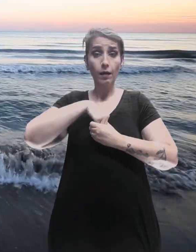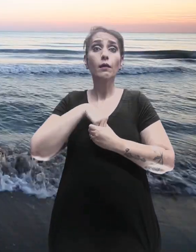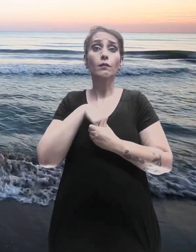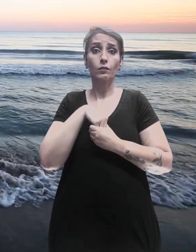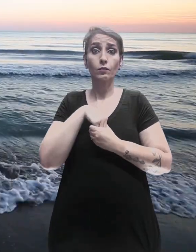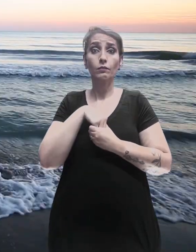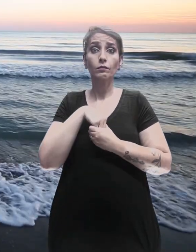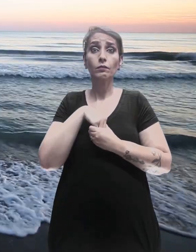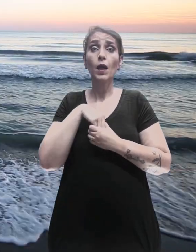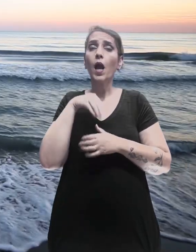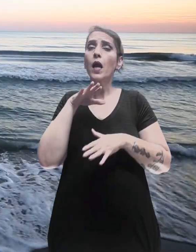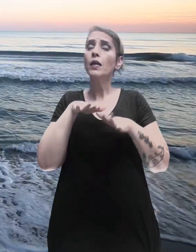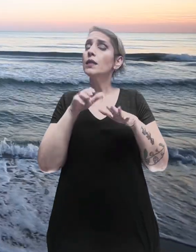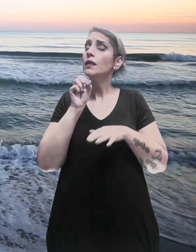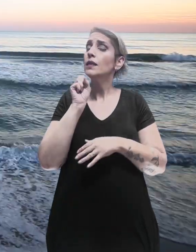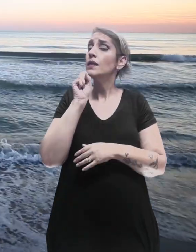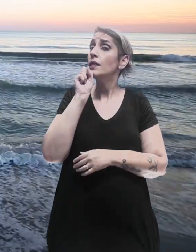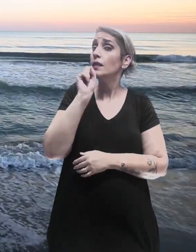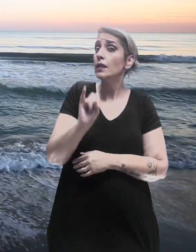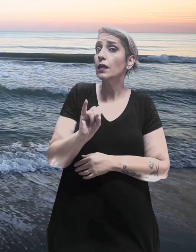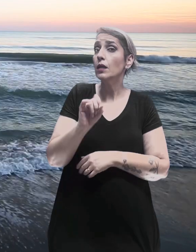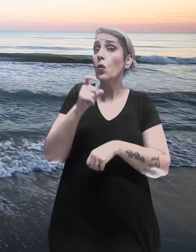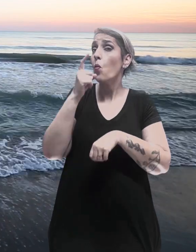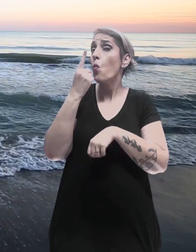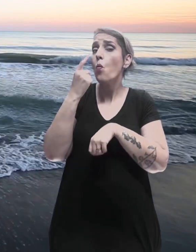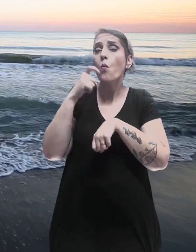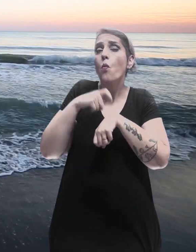E se, por um momento, você deixasse de seguir o movimento